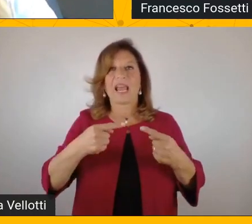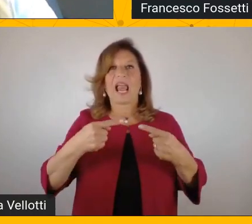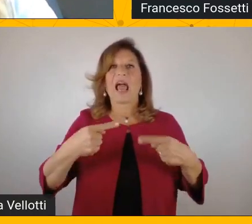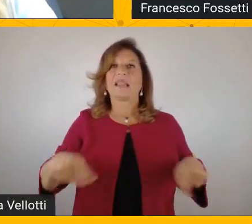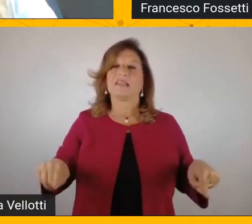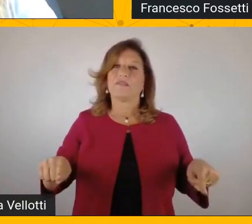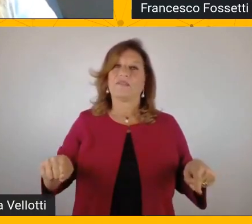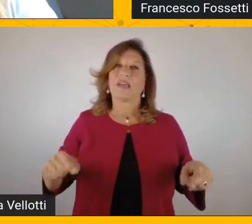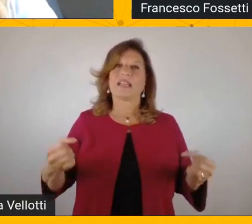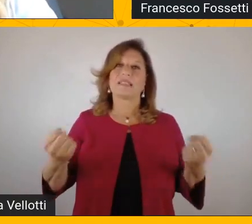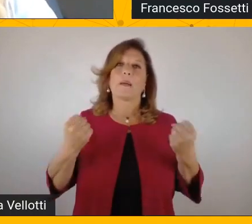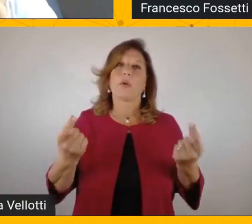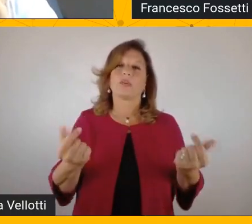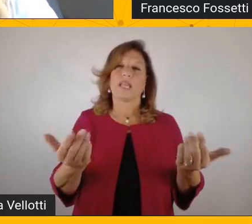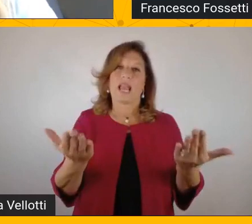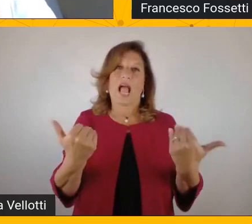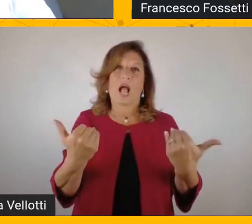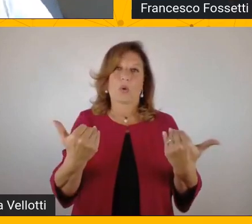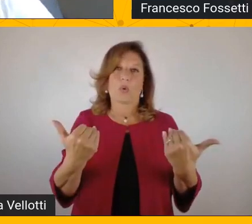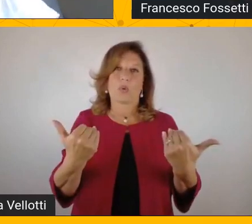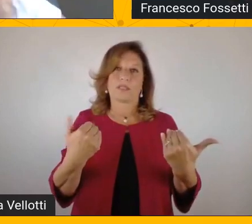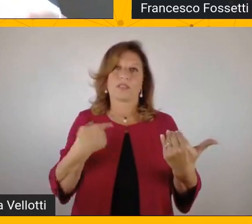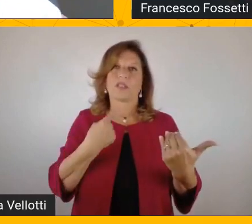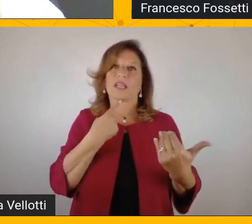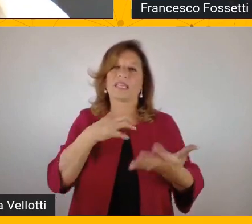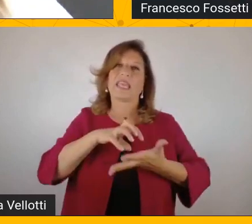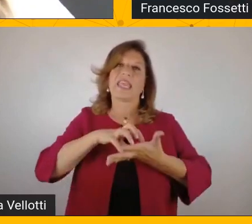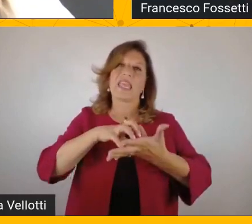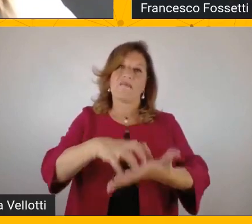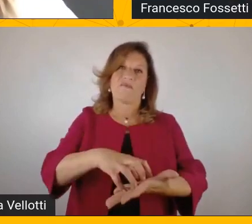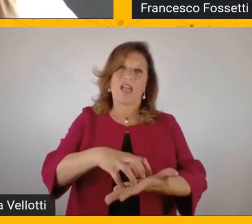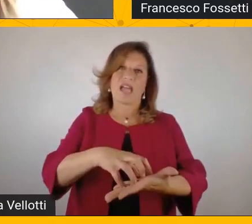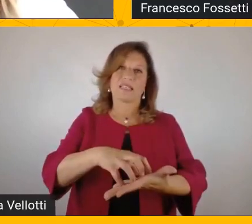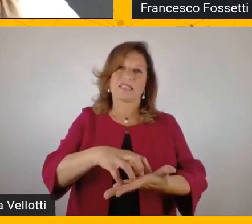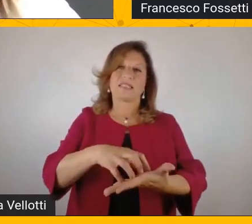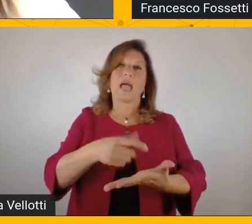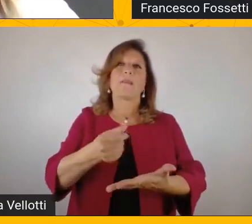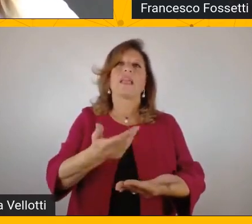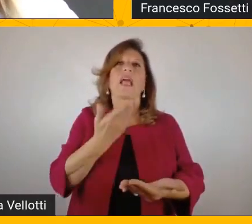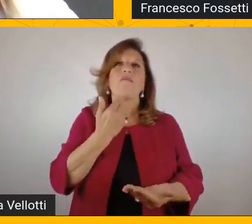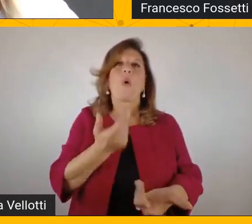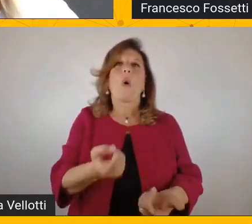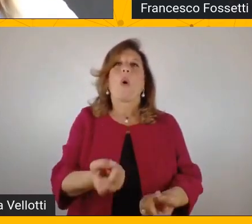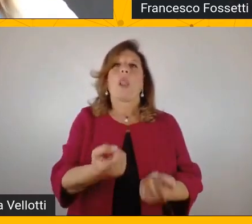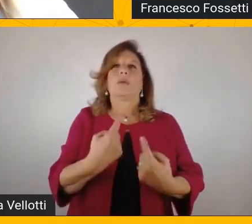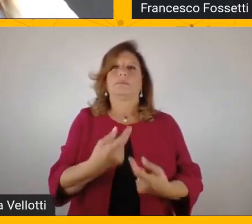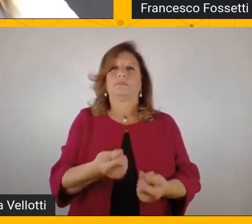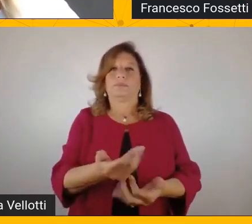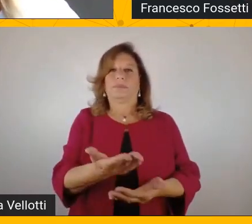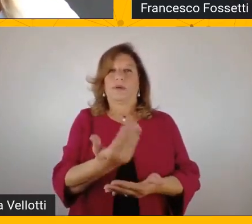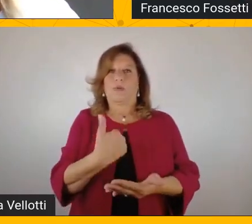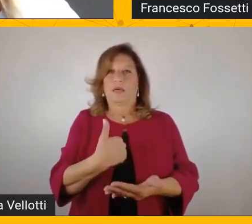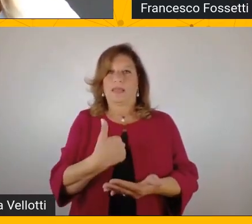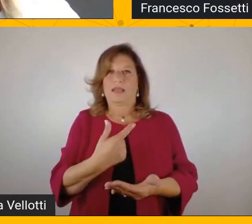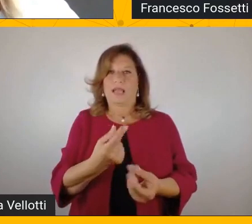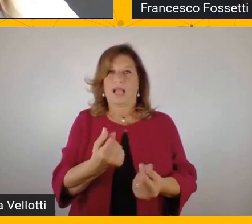di potere d'acquisto cioè i molto spesso investono perché hanno un ritorno che non è